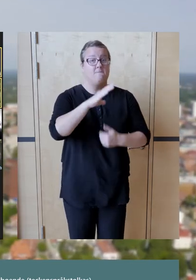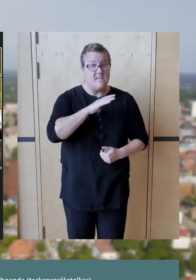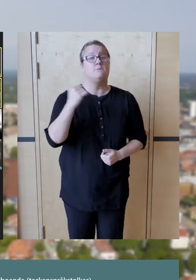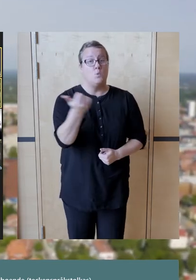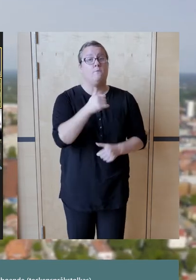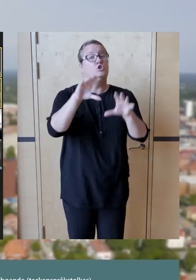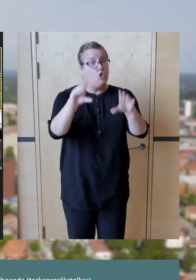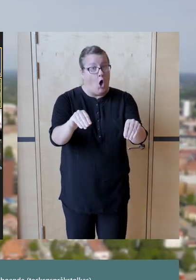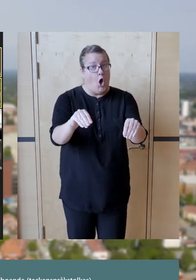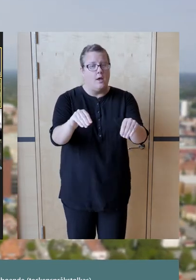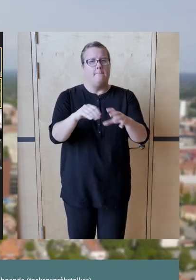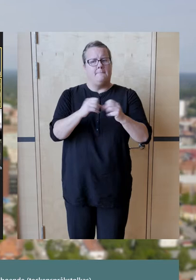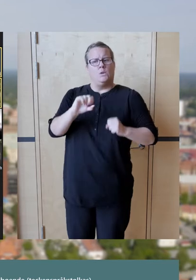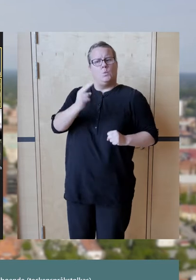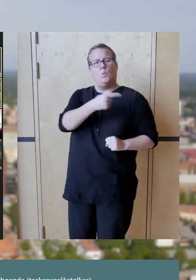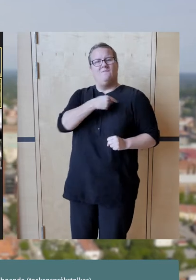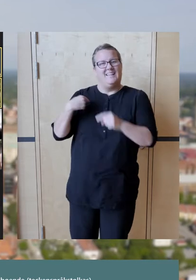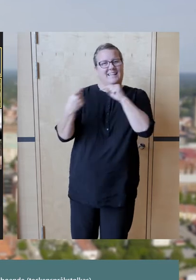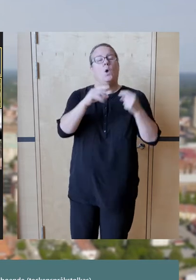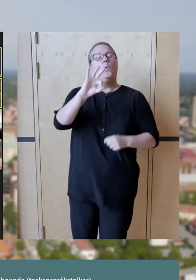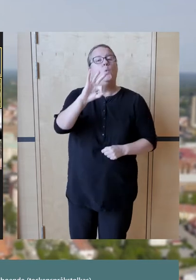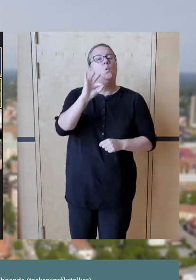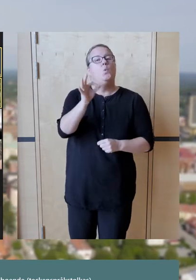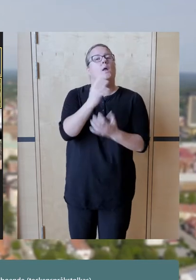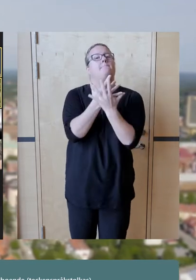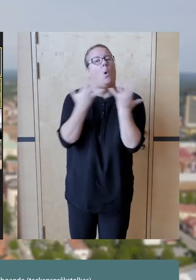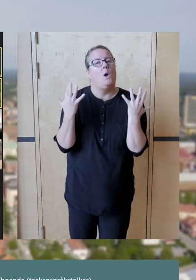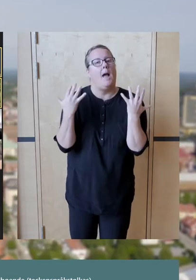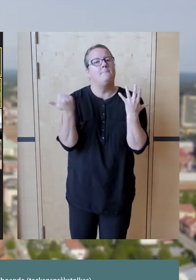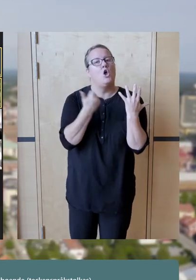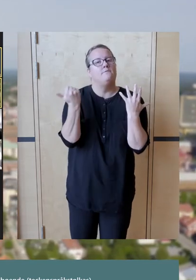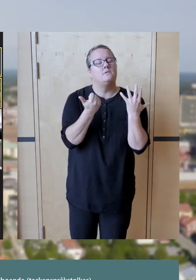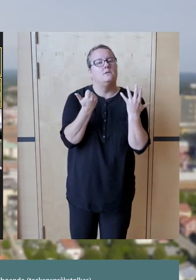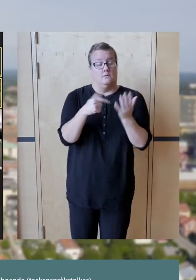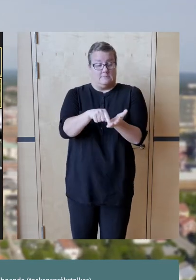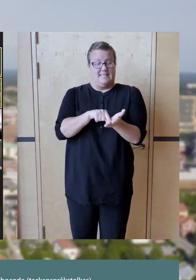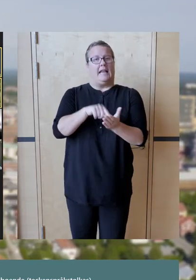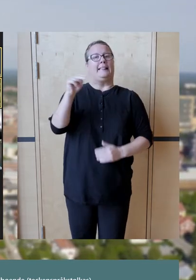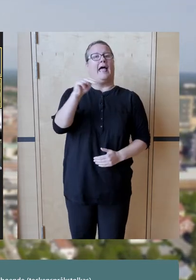Den stora frågan är ju hur många platser kommer det att behövas och framförallt den stora frågan när kommer de platserna